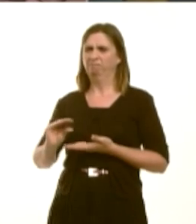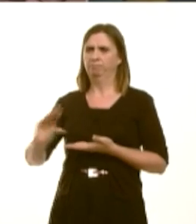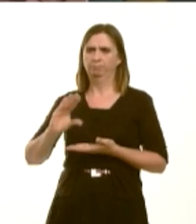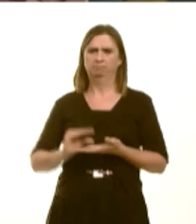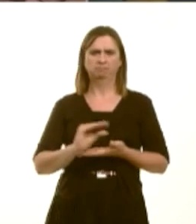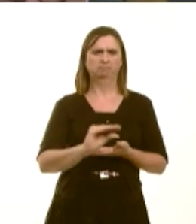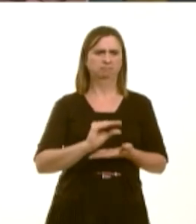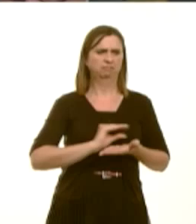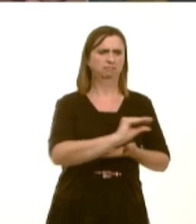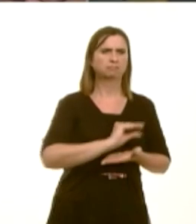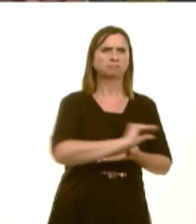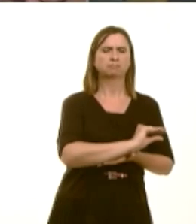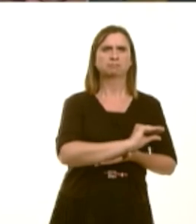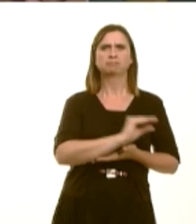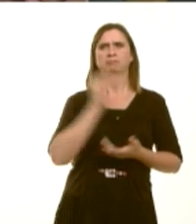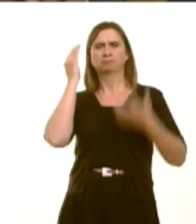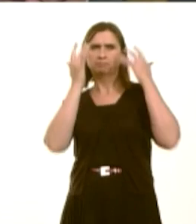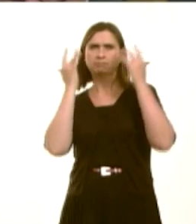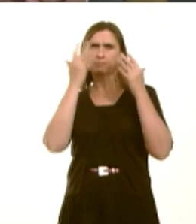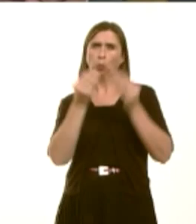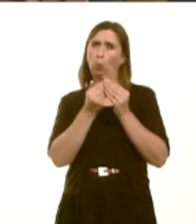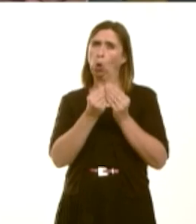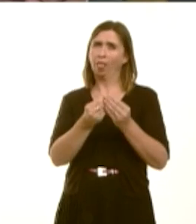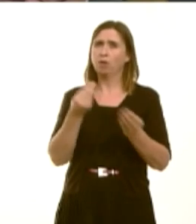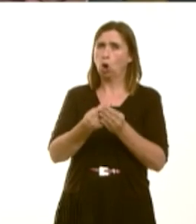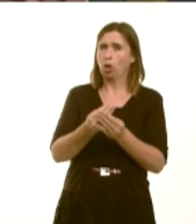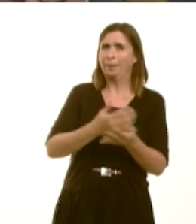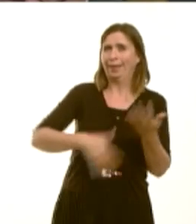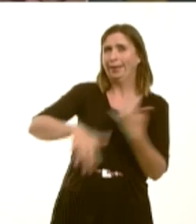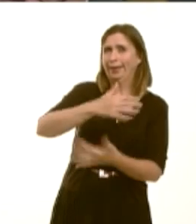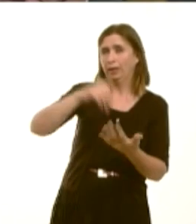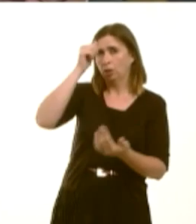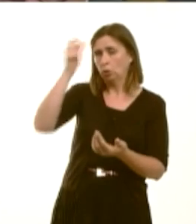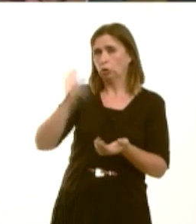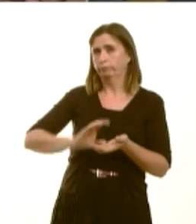cael ei amcangyfrif y byddai torri treth ar werth ym maes twristiaeth o 20 y cant i 5